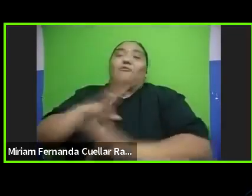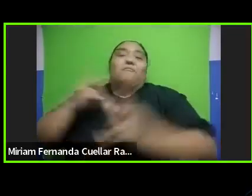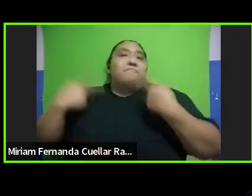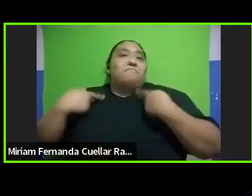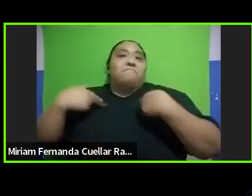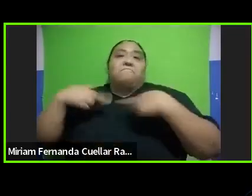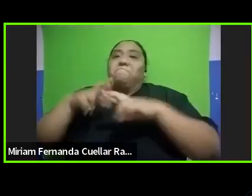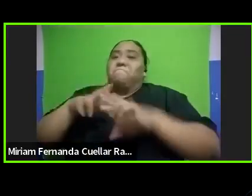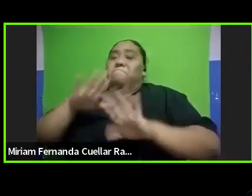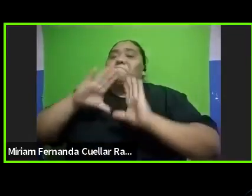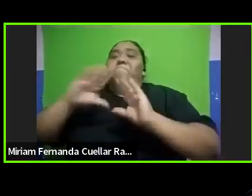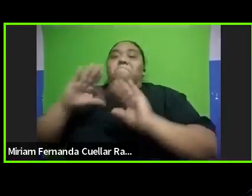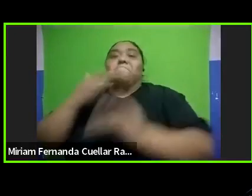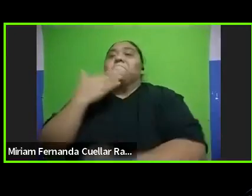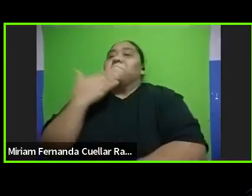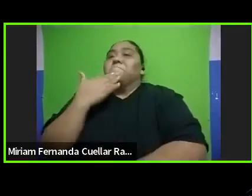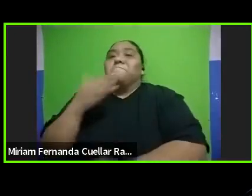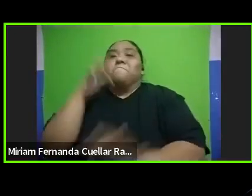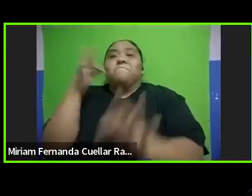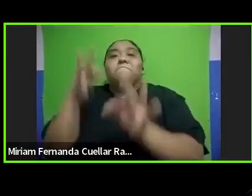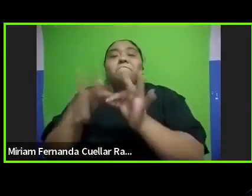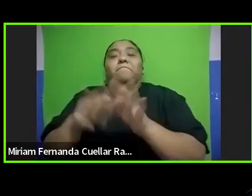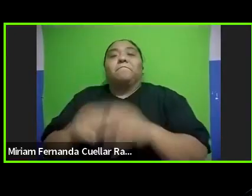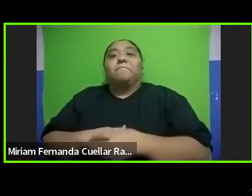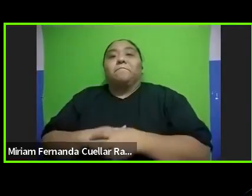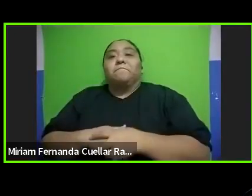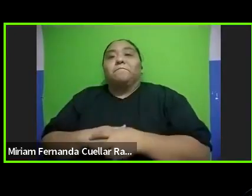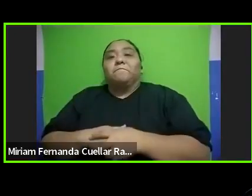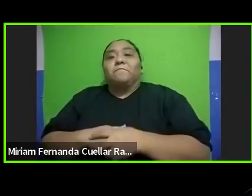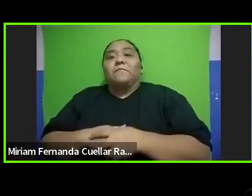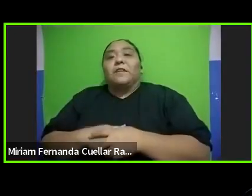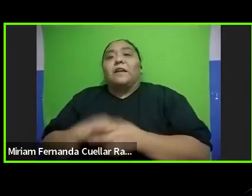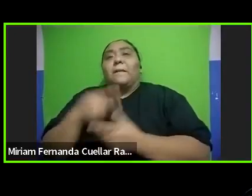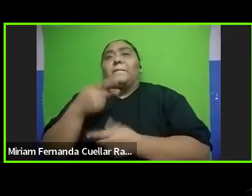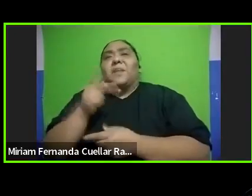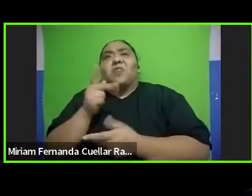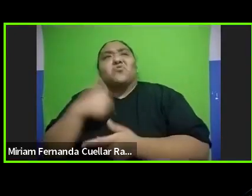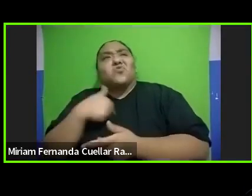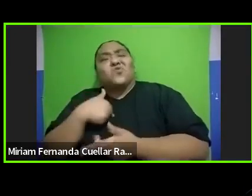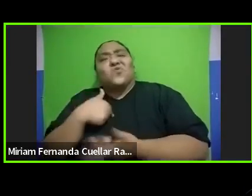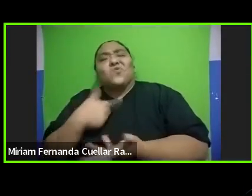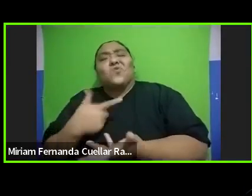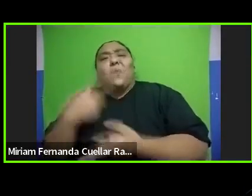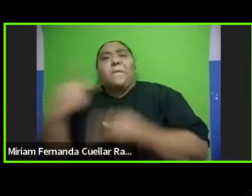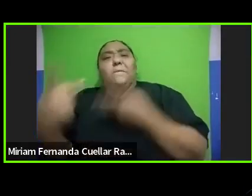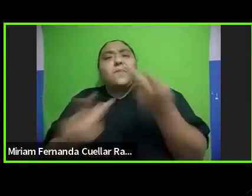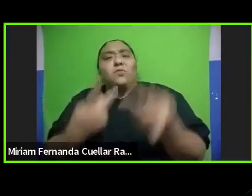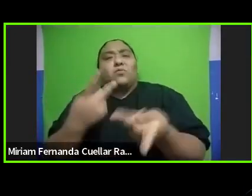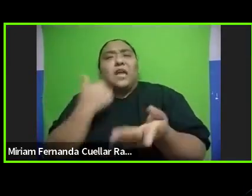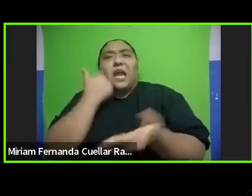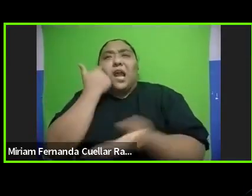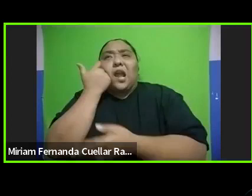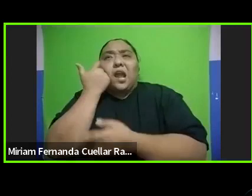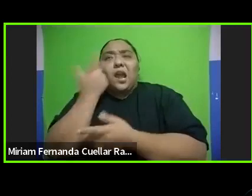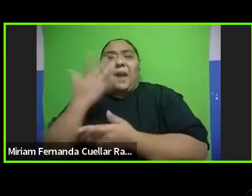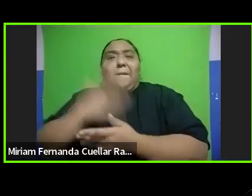la verdad es la superficie es una supermaestra. Pero Pero este Pero este yo que ría ría preguntarle por